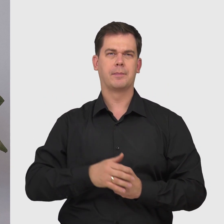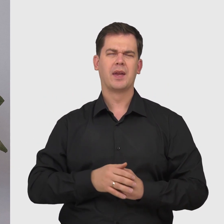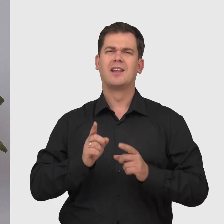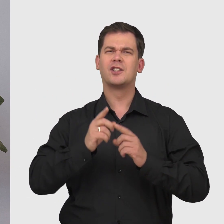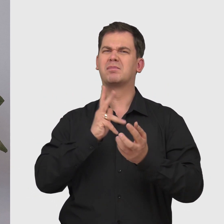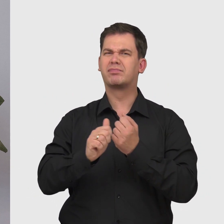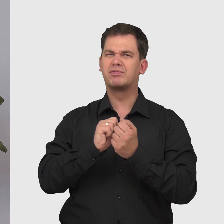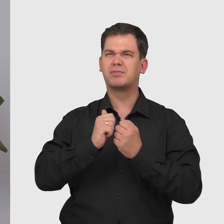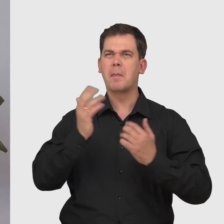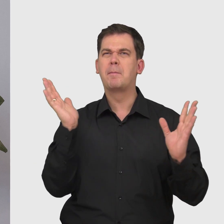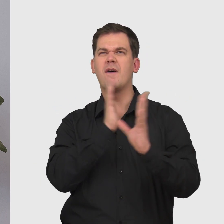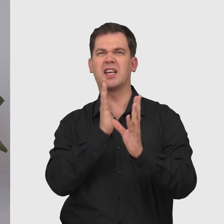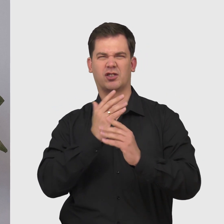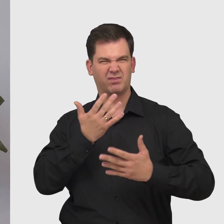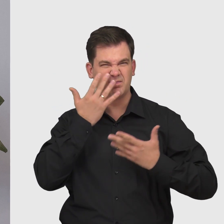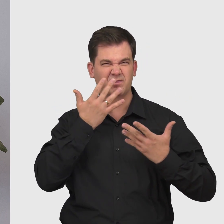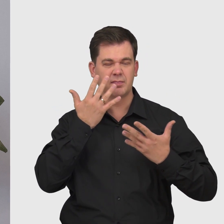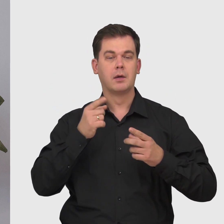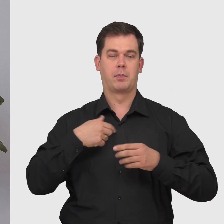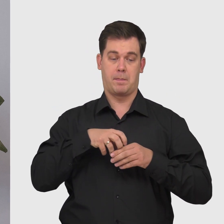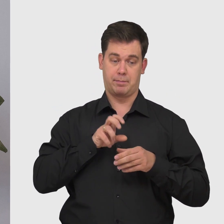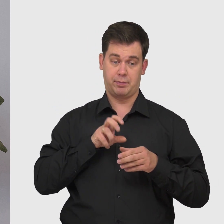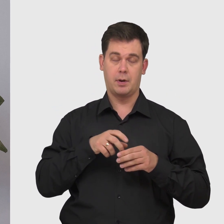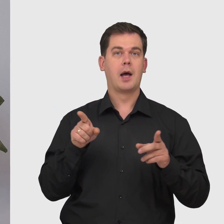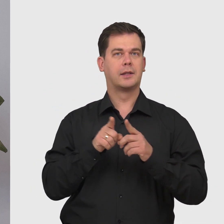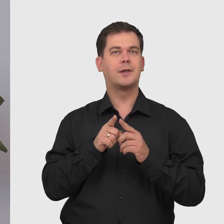W celu oczyszczania zgniłego powietrza stosowano obok balsaminek